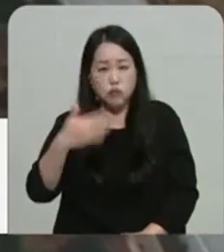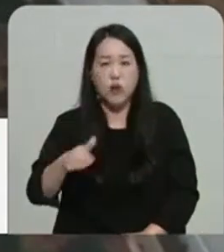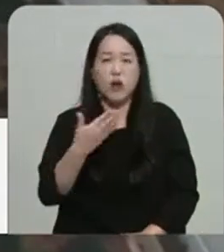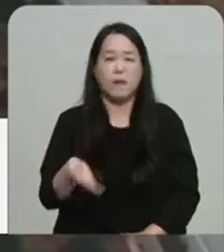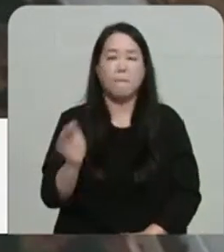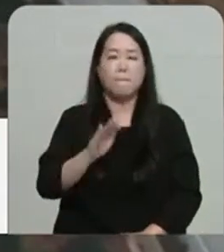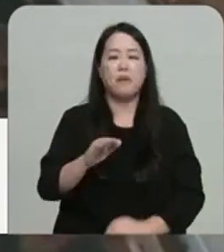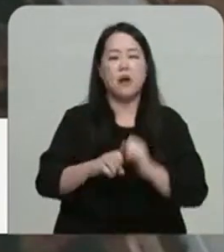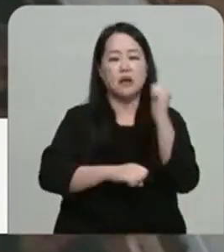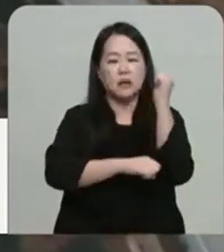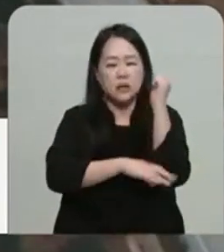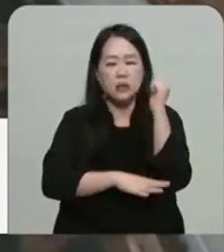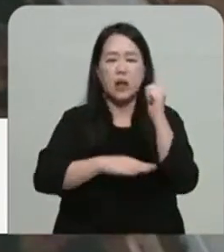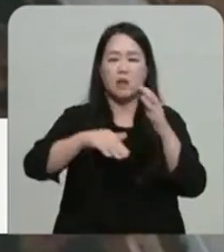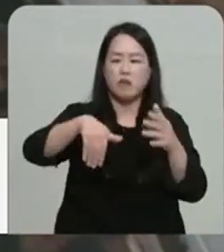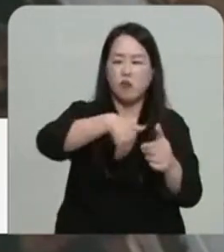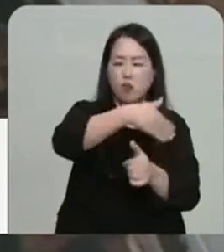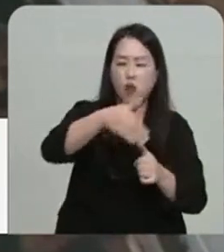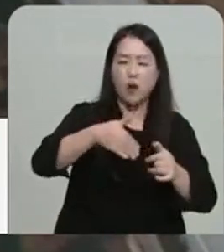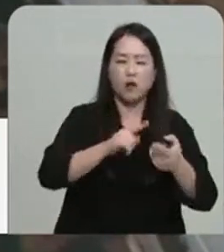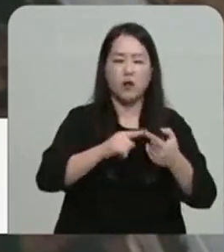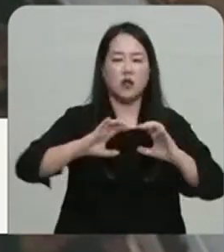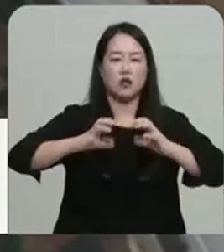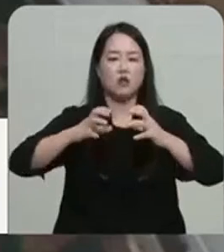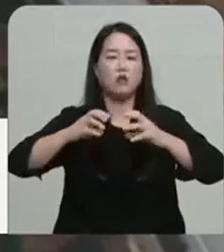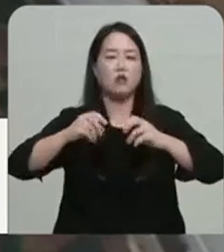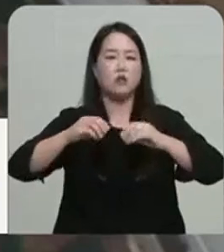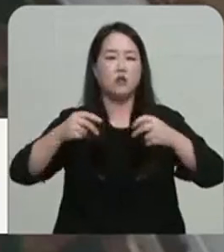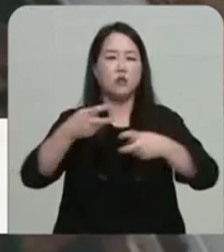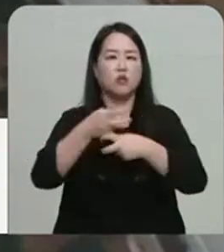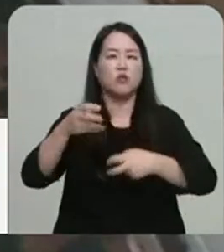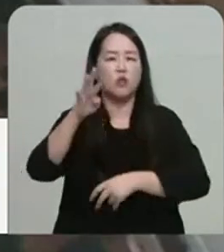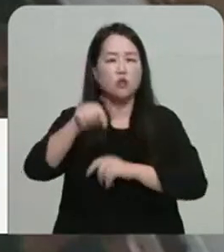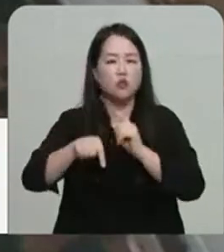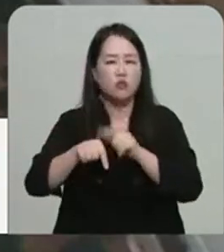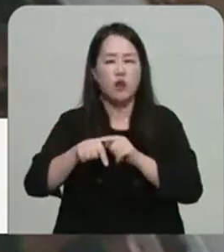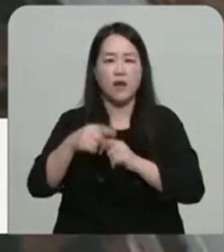기반시설에 대한 국토교통부의 재검토 용역이 여전히 진행 중입니다.